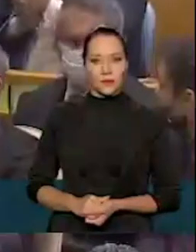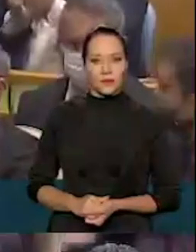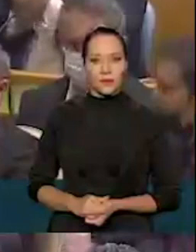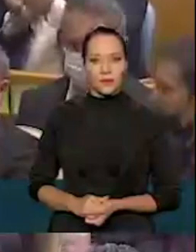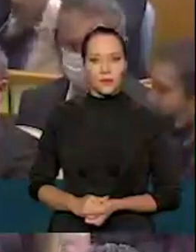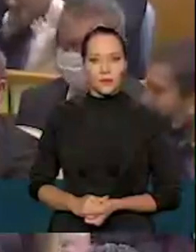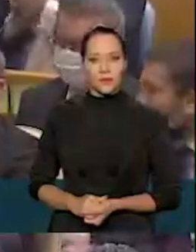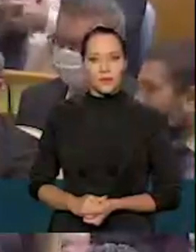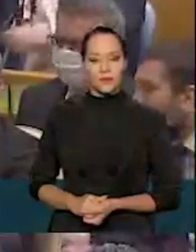E aí